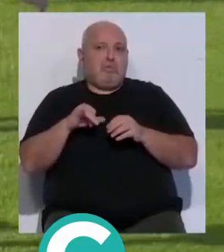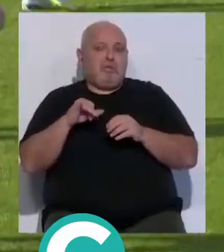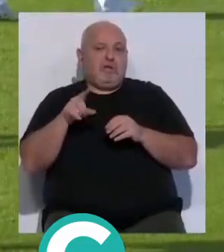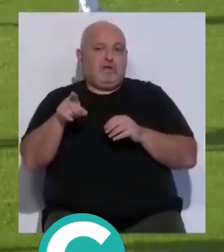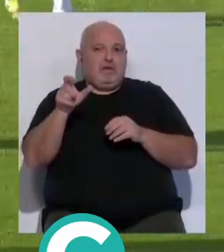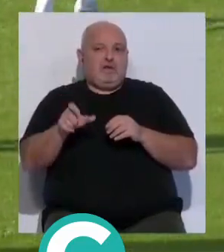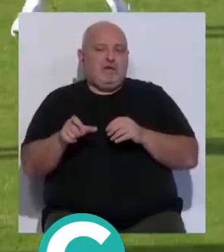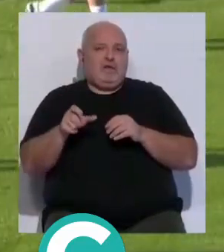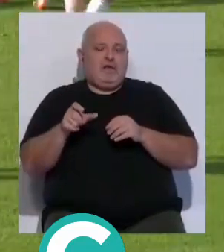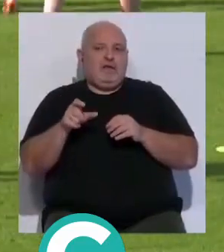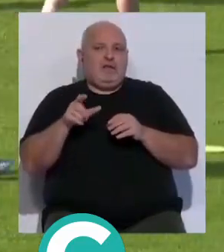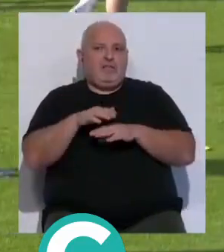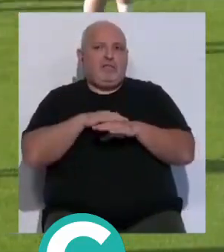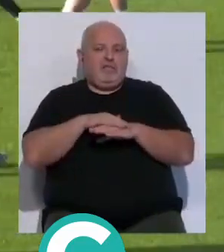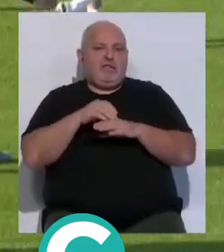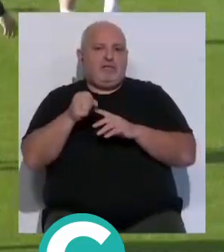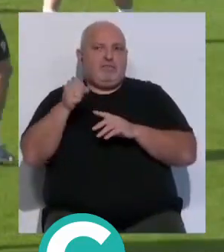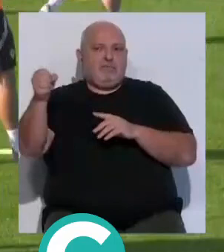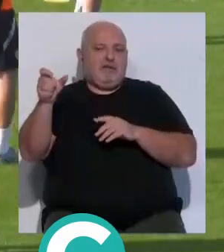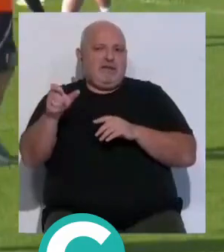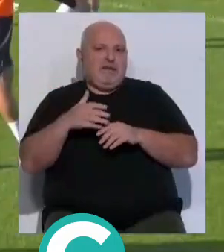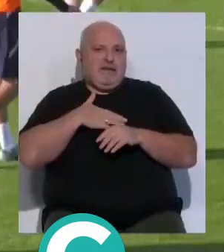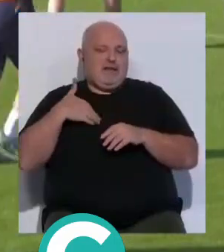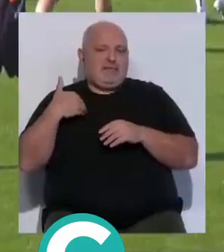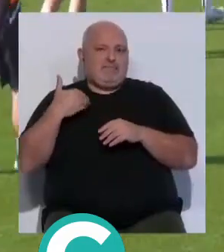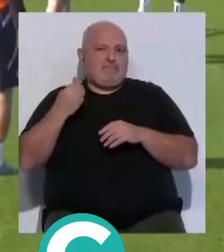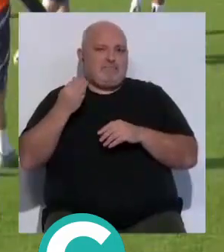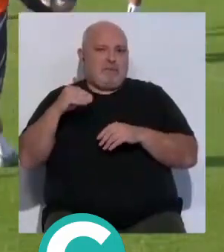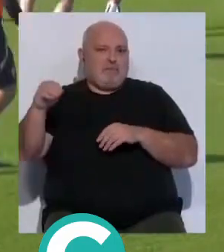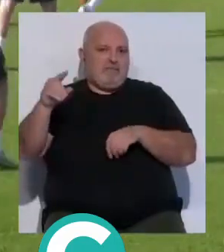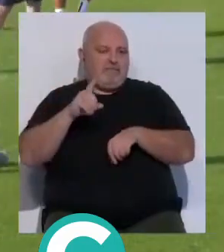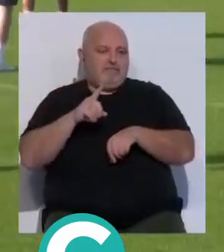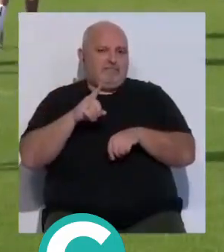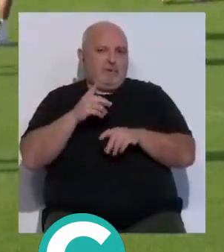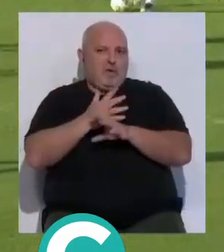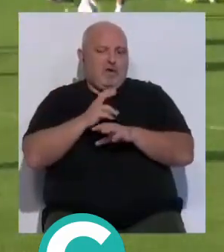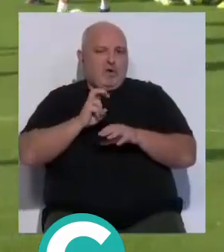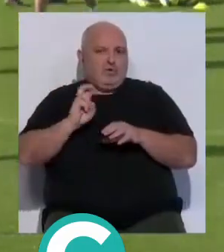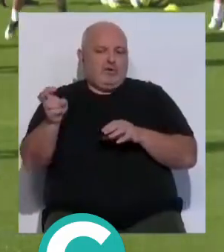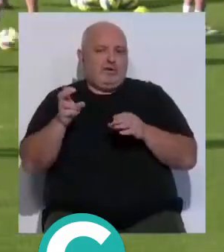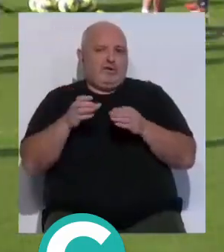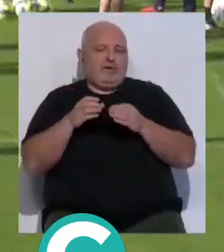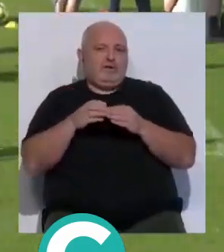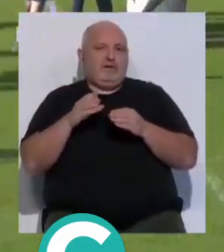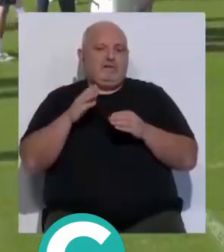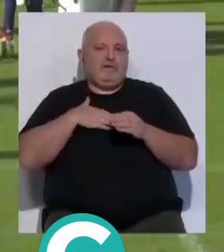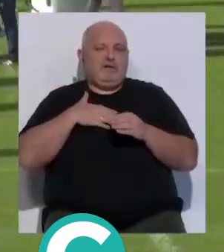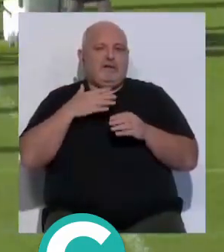se marcharan calidad de cedido él también porque querrá jugar desde la República Checa apuntaban a